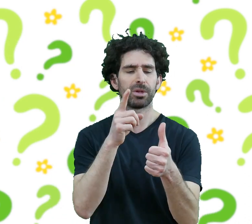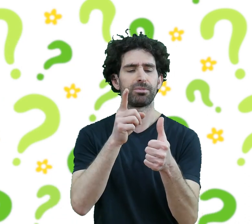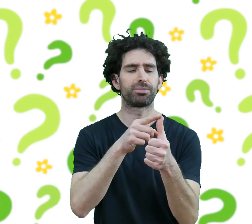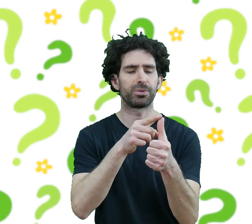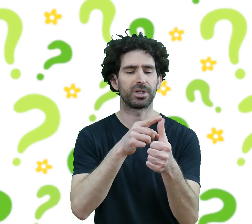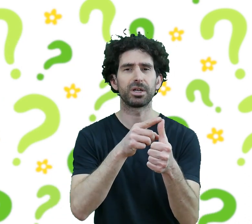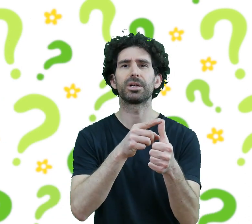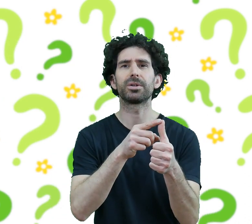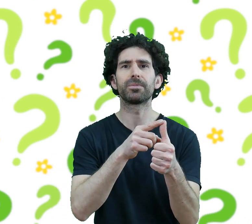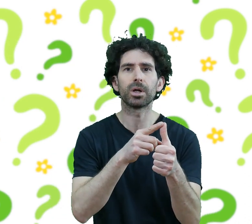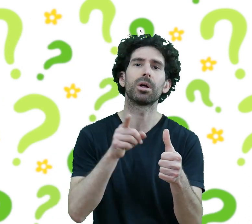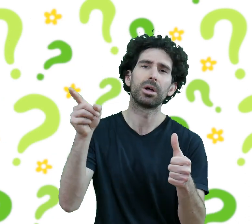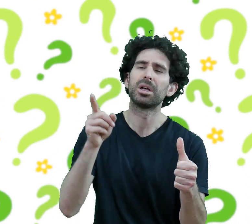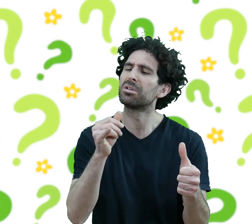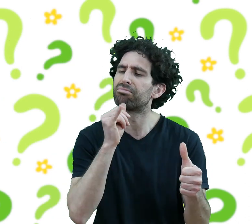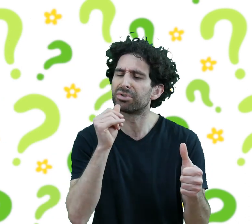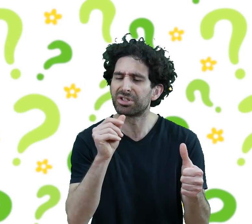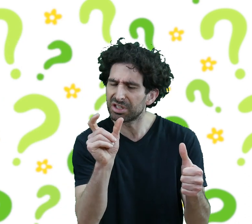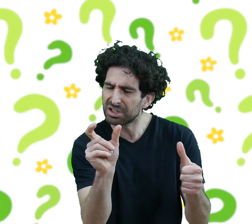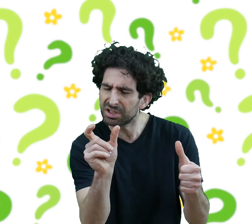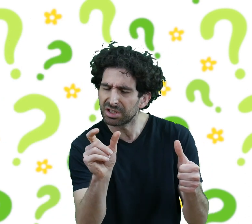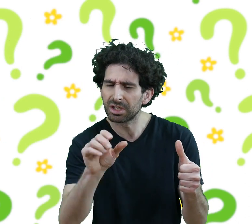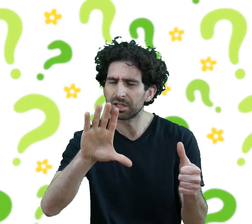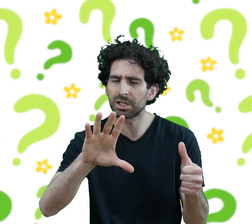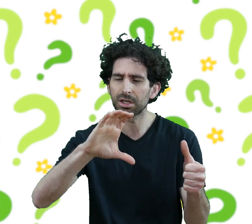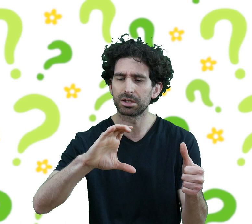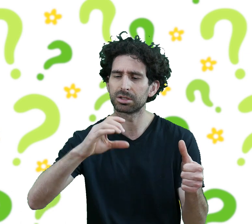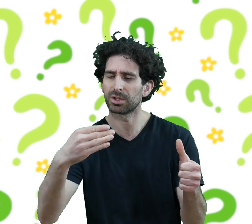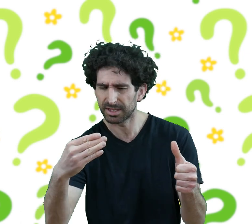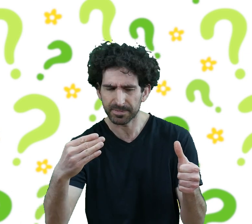1) Il est petit : cinq centimètres.